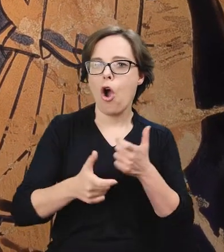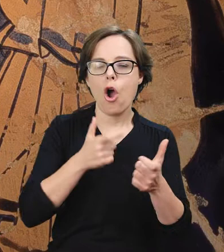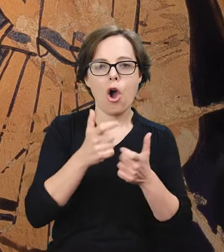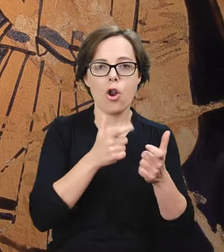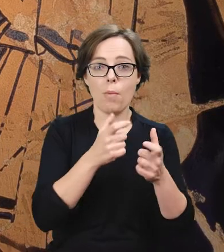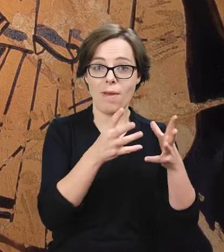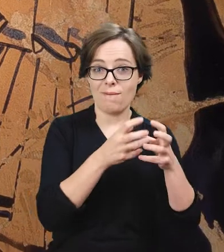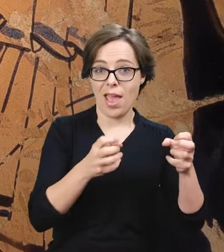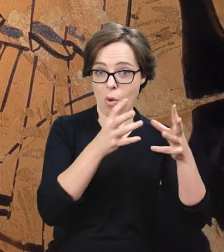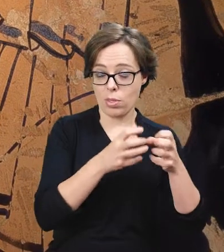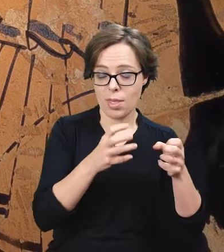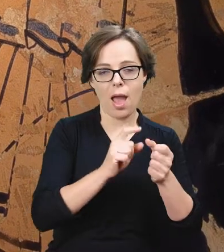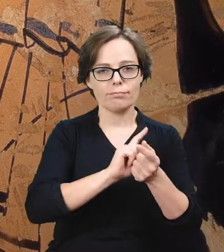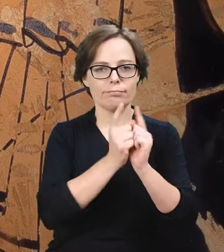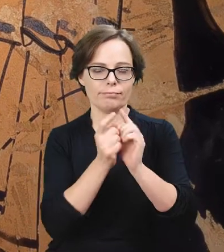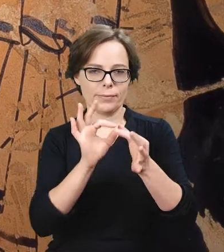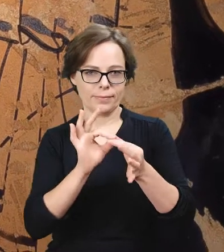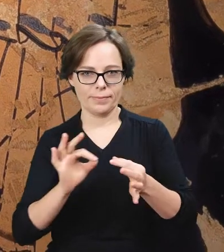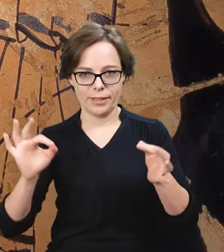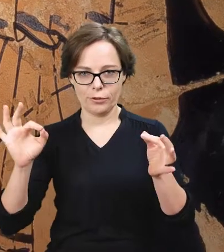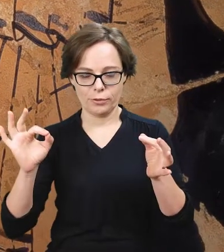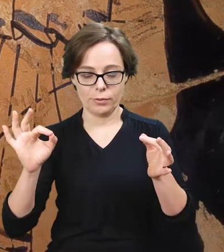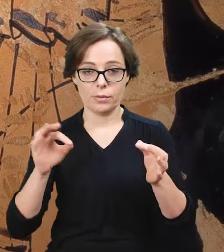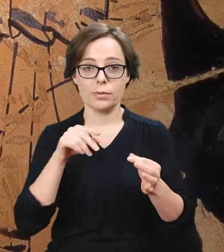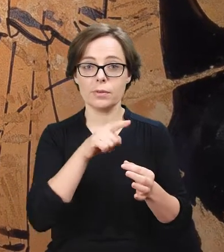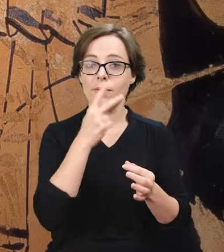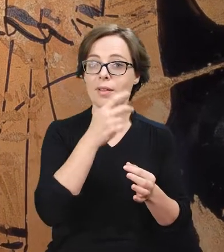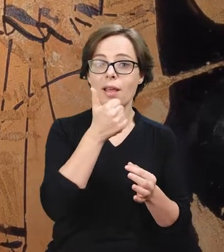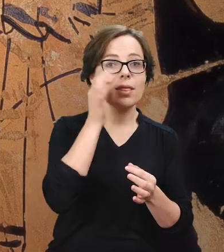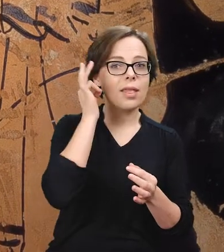Jedna z nich trzyma wrzeciono druga kosz z wełną.